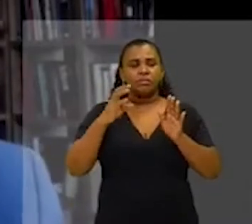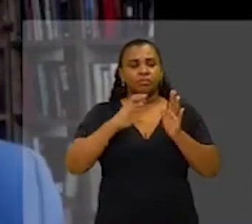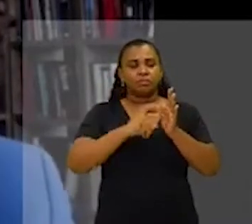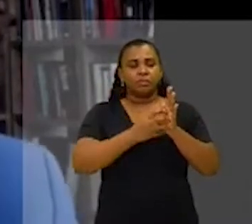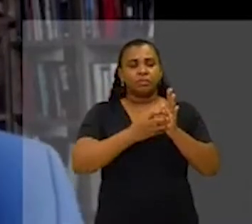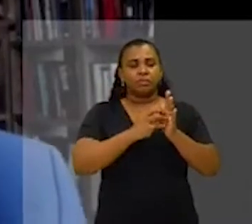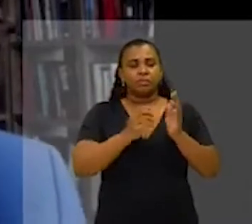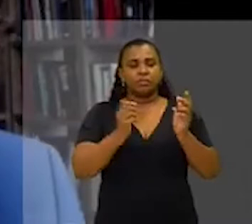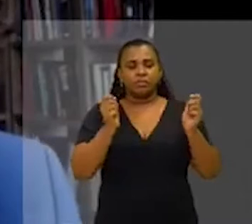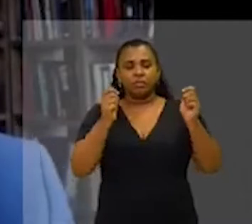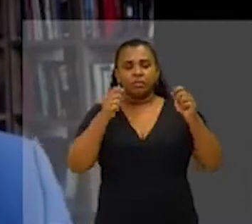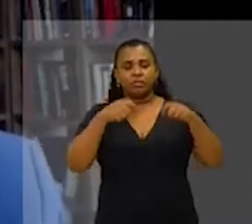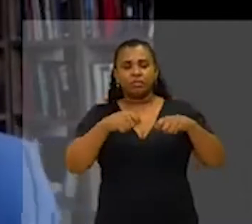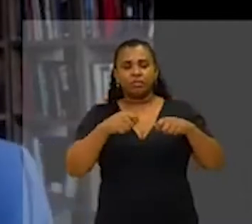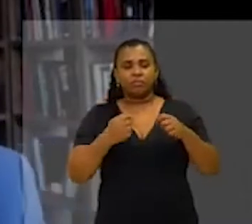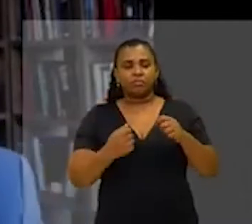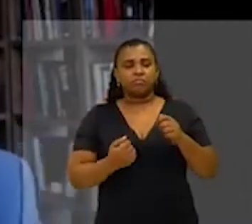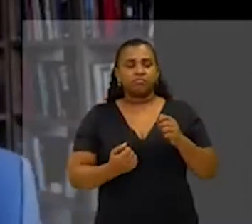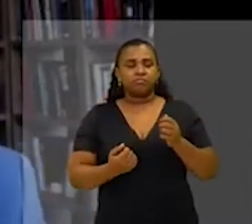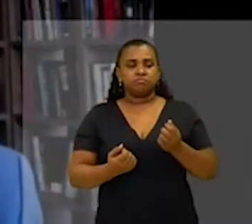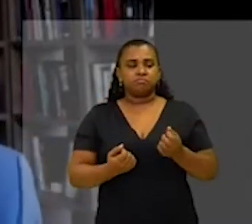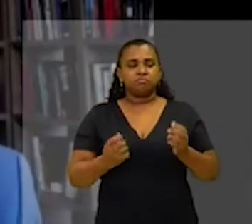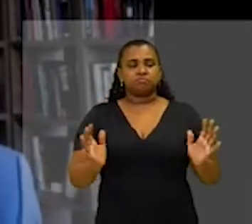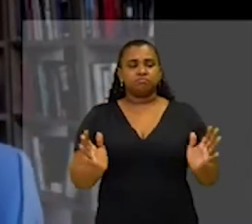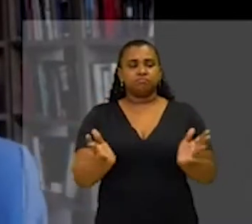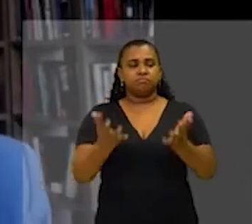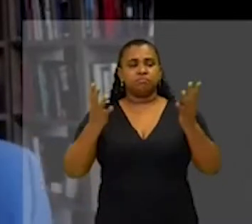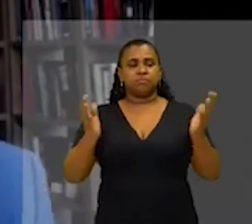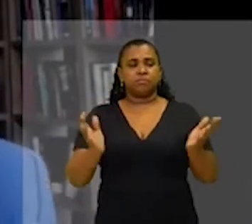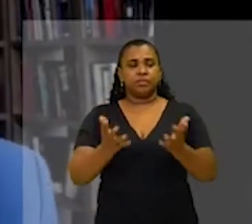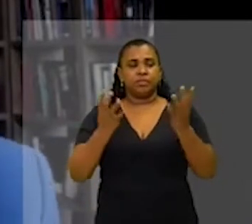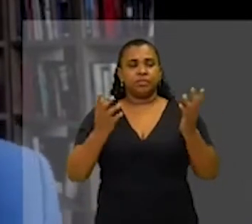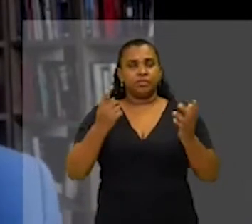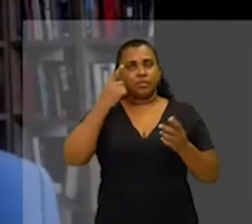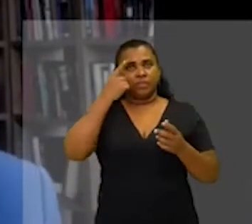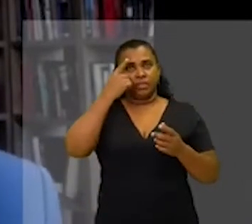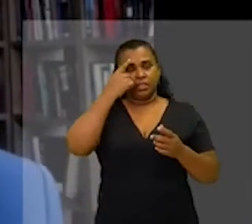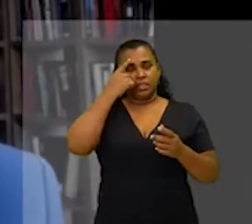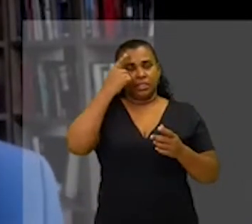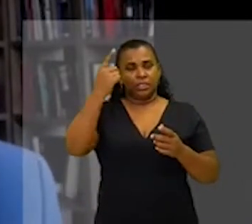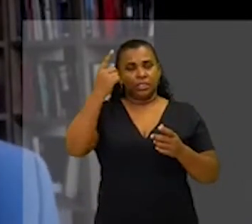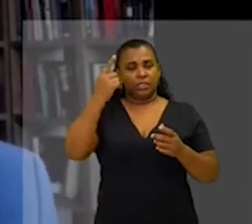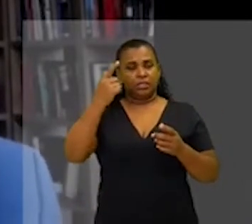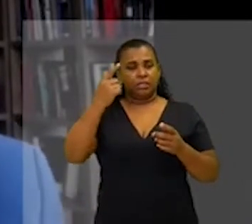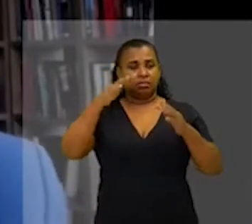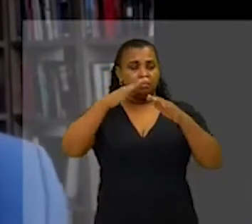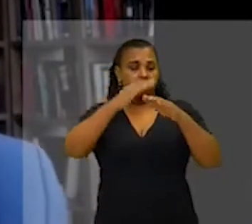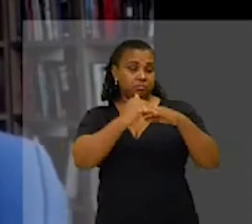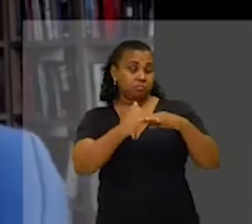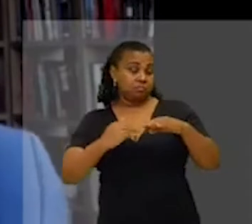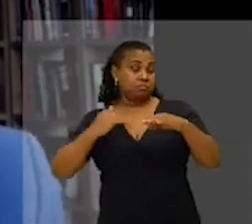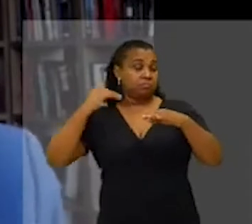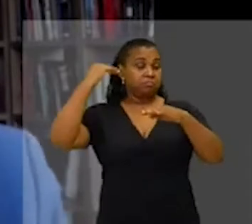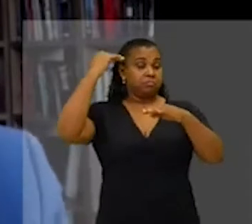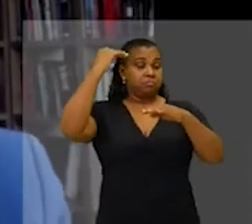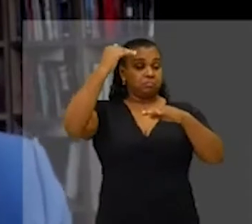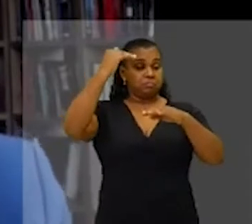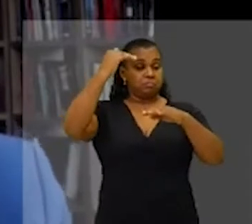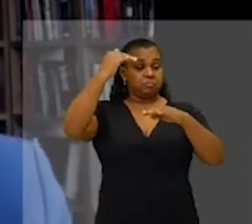dar um impulso nessa ideia de constelações no interior dos blocos políticos formados no